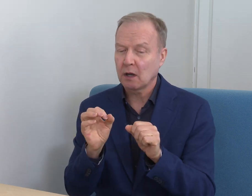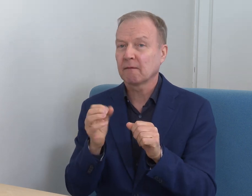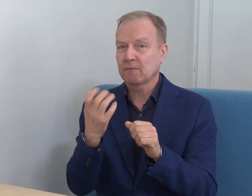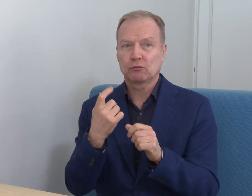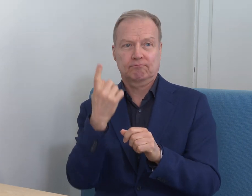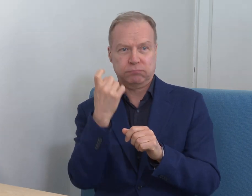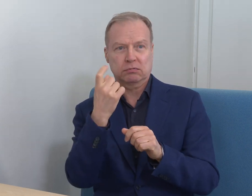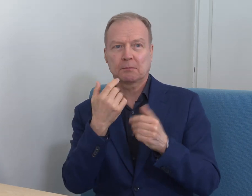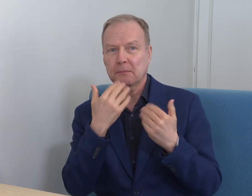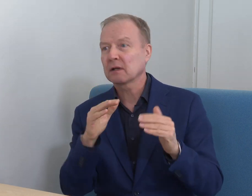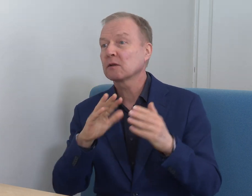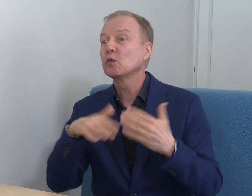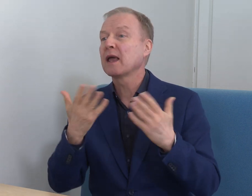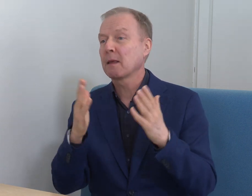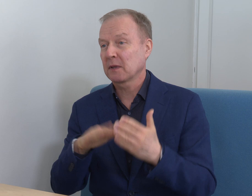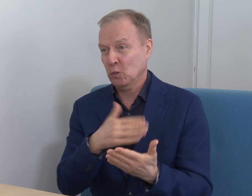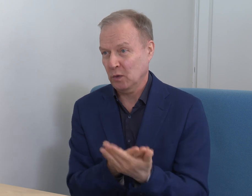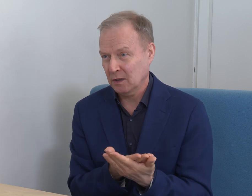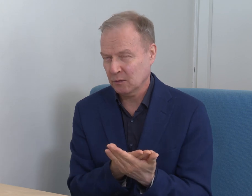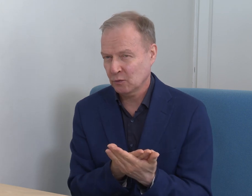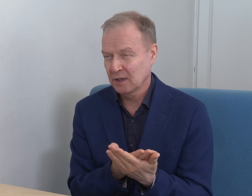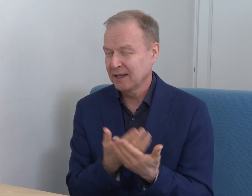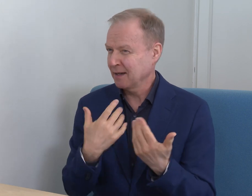Kampanjan tavoitteena on parantaa työelämätulkkausta.